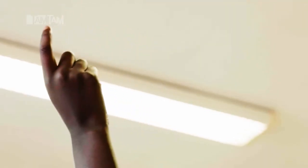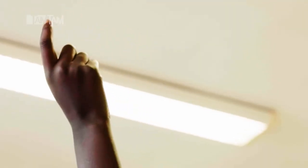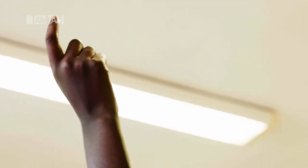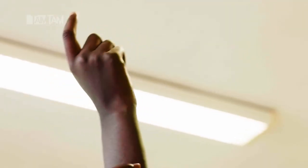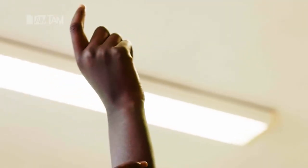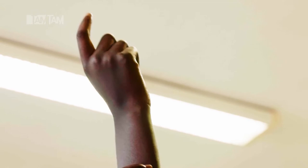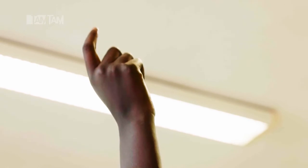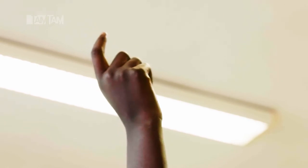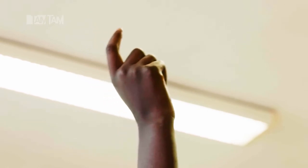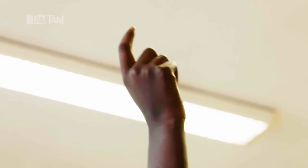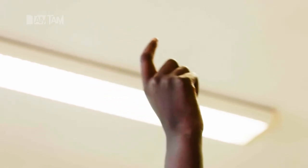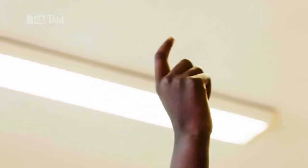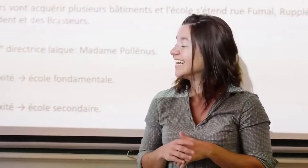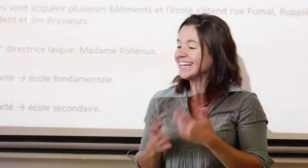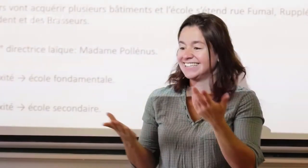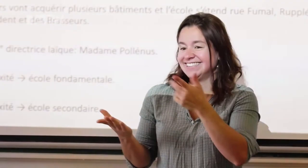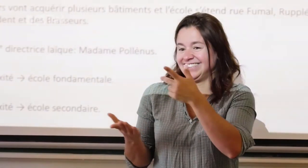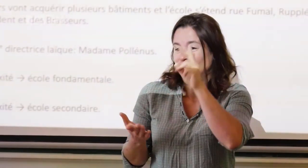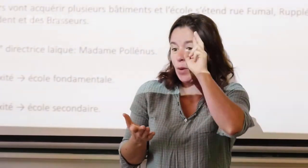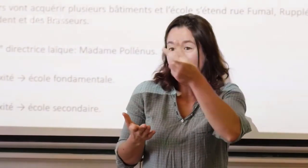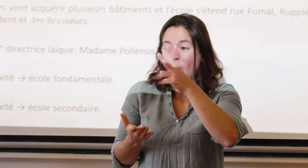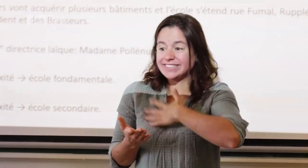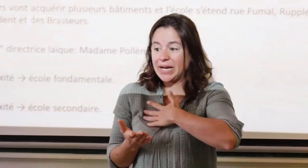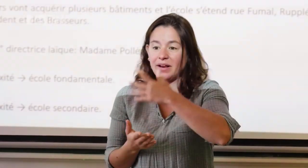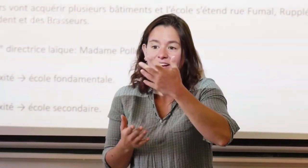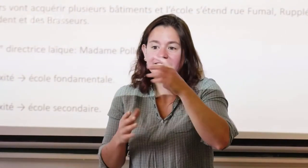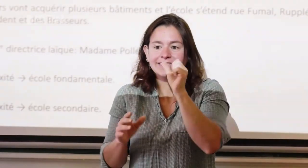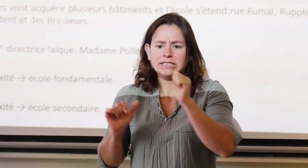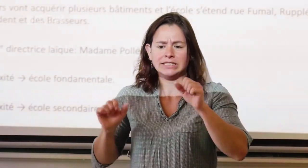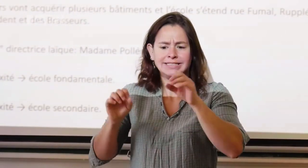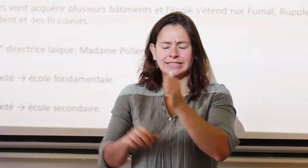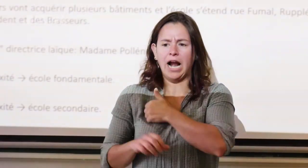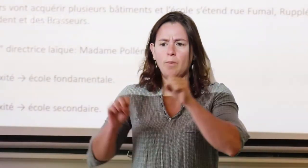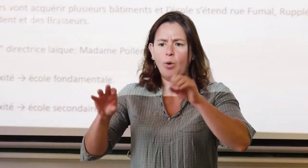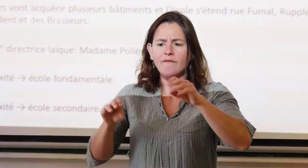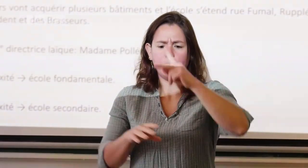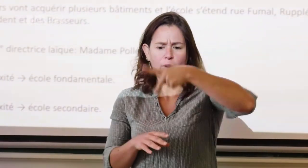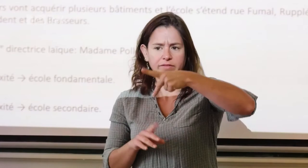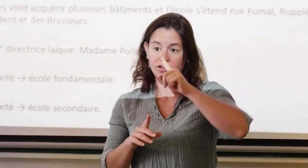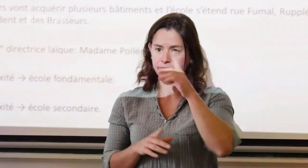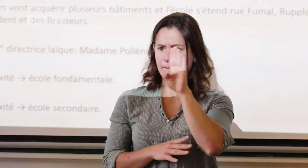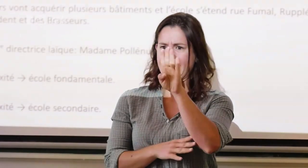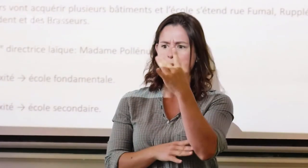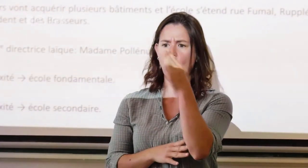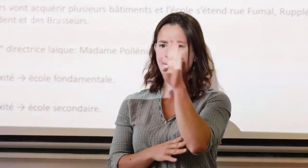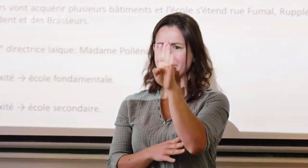L'idée, c'est de donner la même chose aux enfants entendants et aux enfants sourds ou malentendants. Tout enfant a droit à avoir une formation